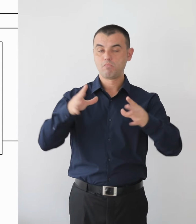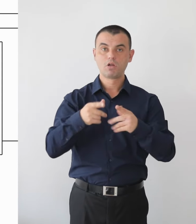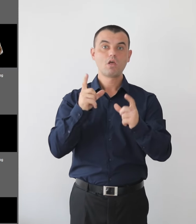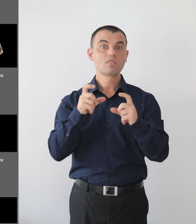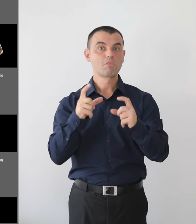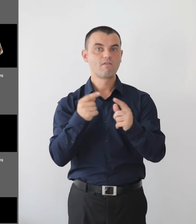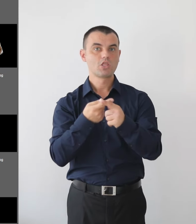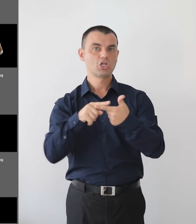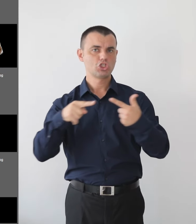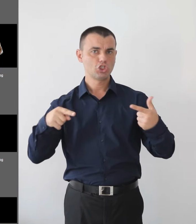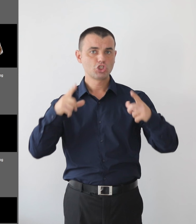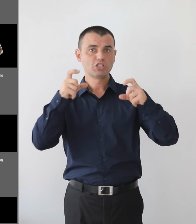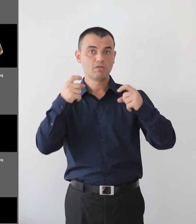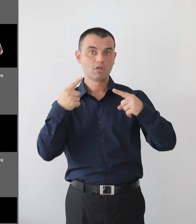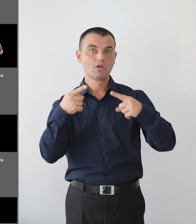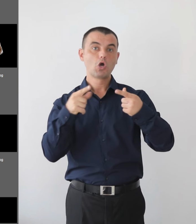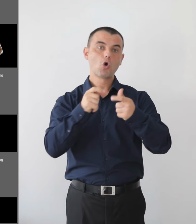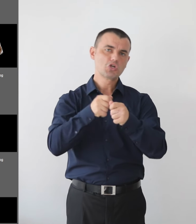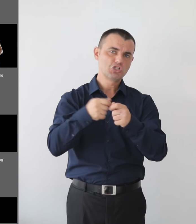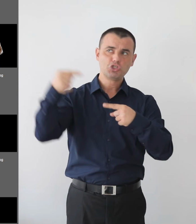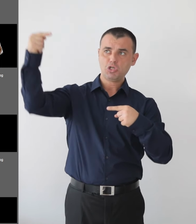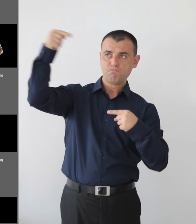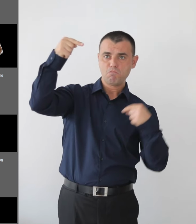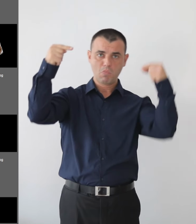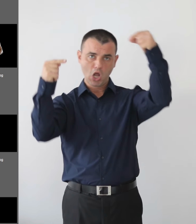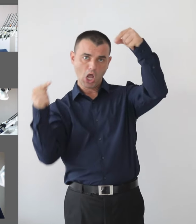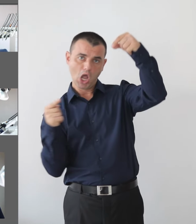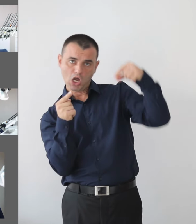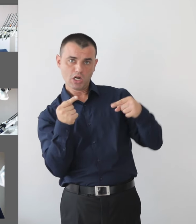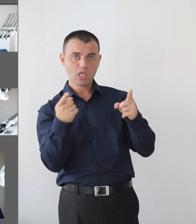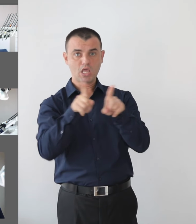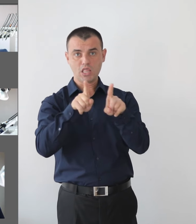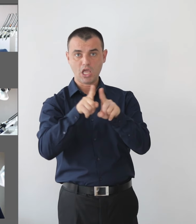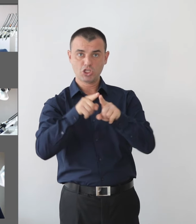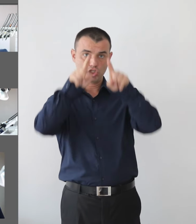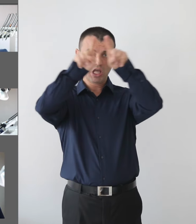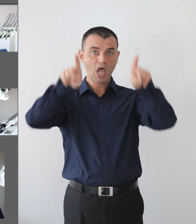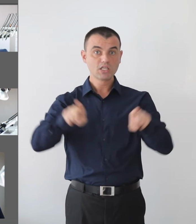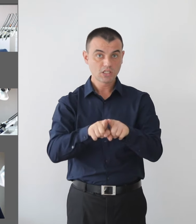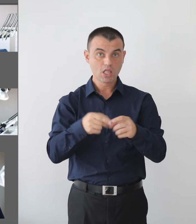Например, направете различен състав на рамката, направете различни ъгли на една и съща сцена,